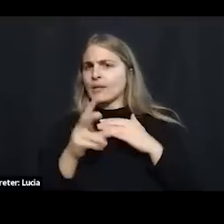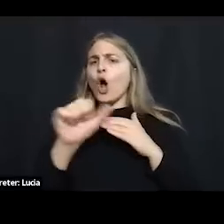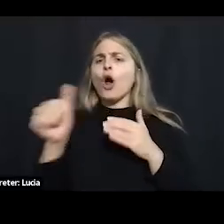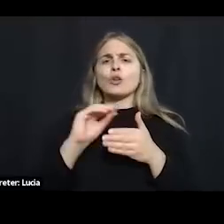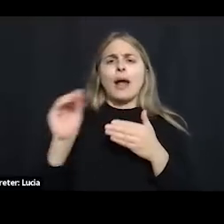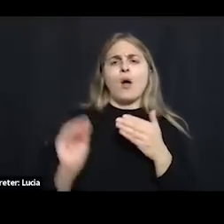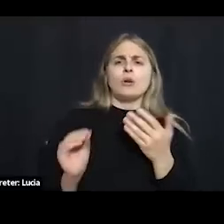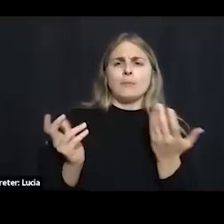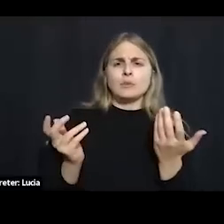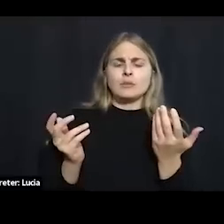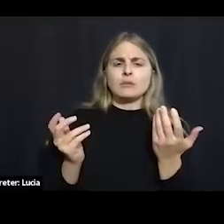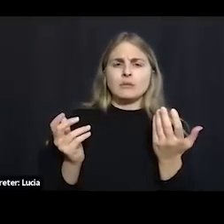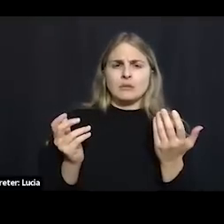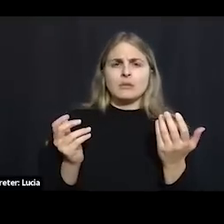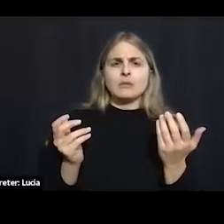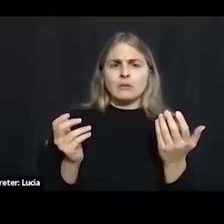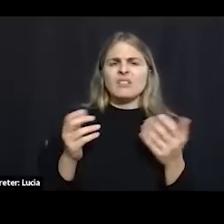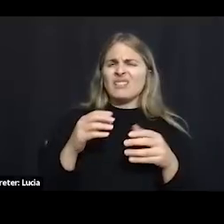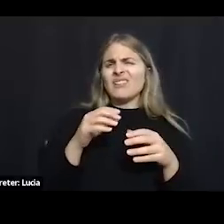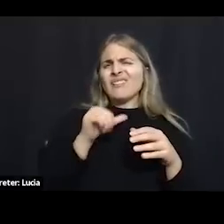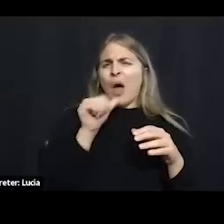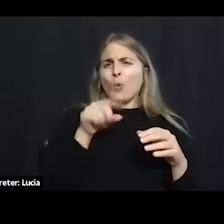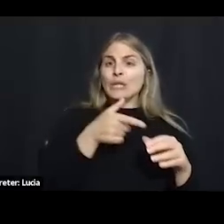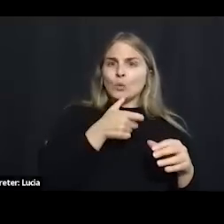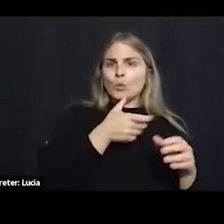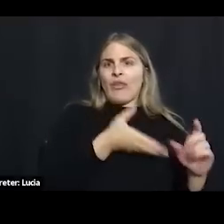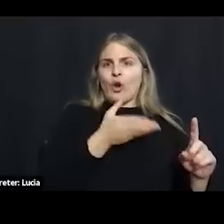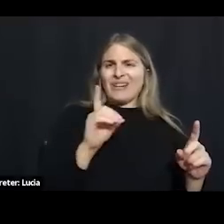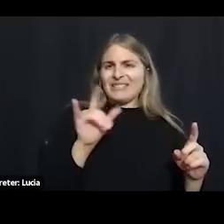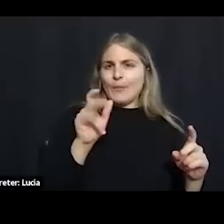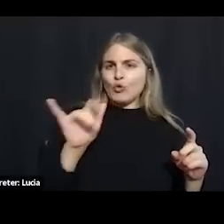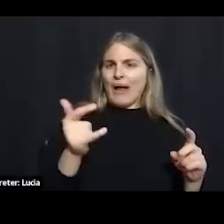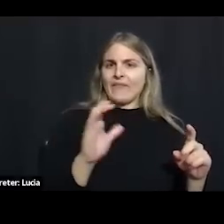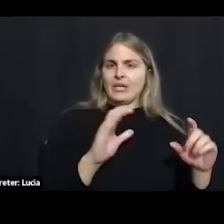además de algunas de las variables demográficas que analizamos, y también además del apoyo social tradicional.